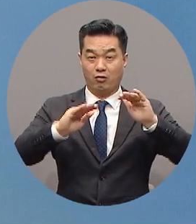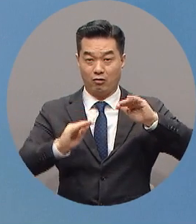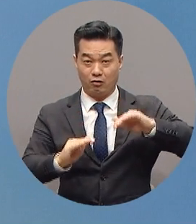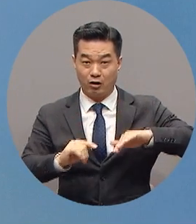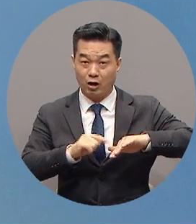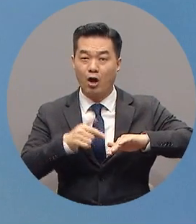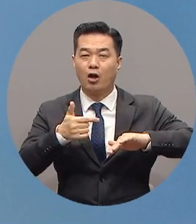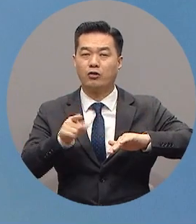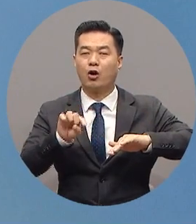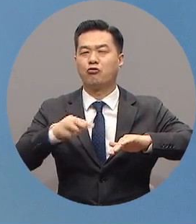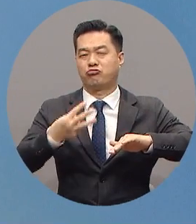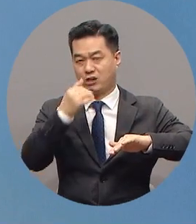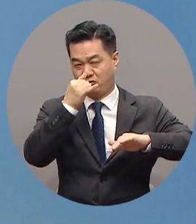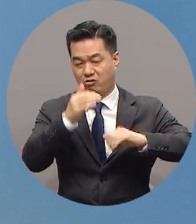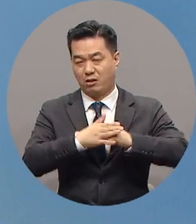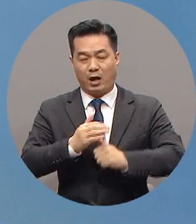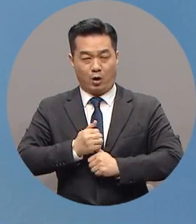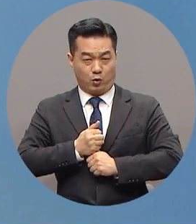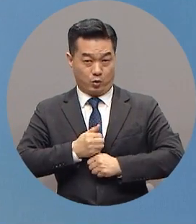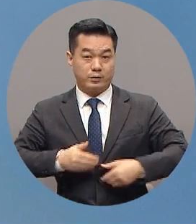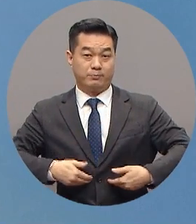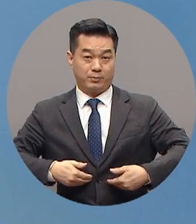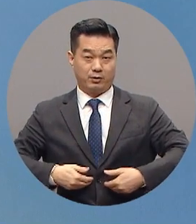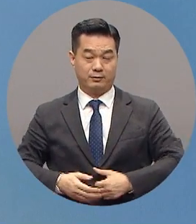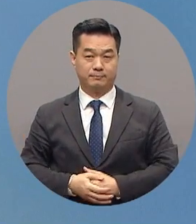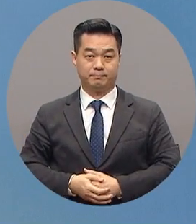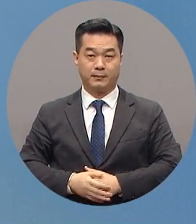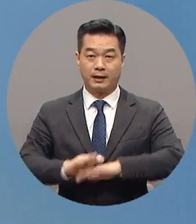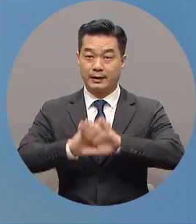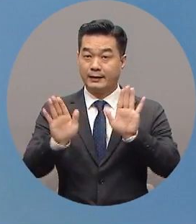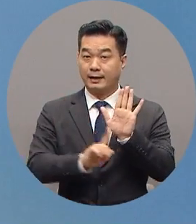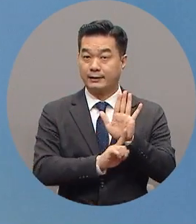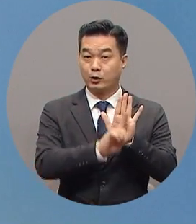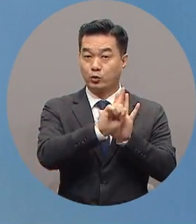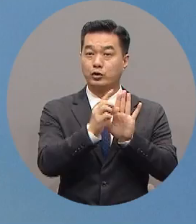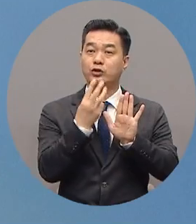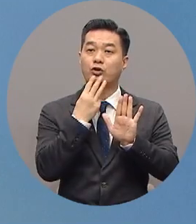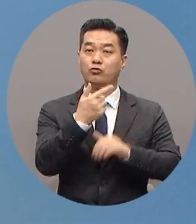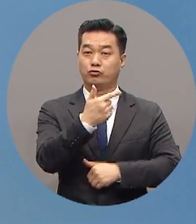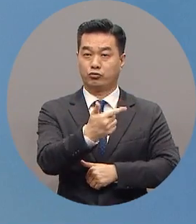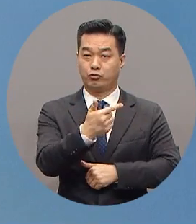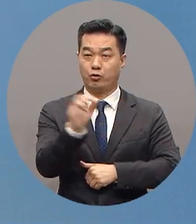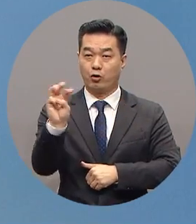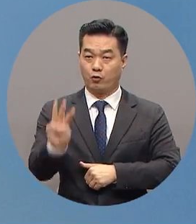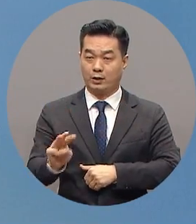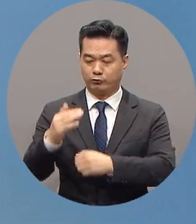동해안 지역을 중심으로는 너울성 파도가 밀려와서요. 해안가 안전 사고에 주의하셔야겠습니다.